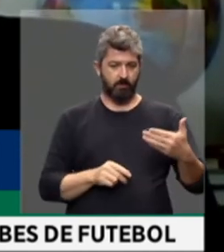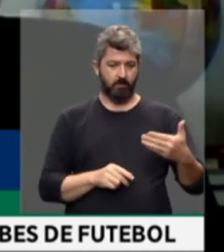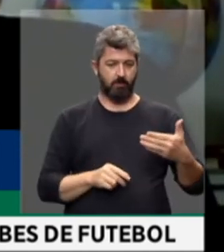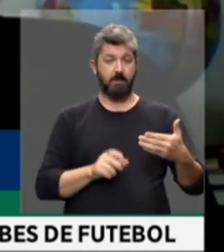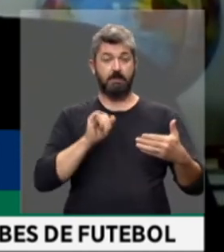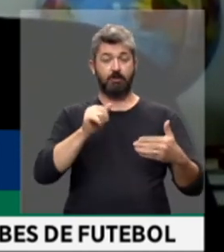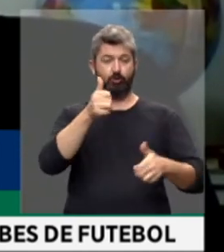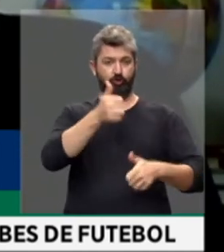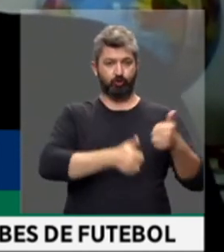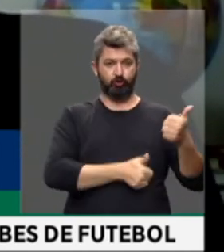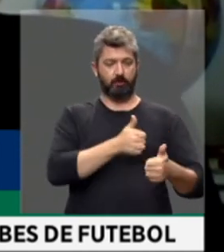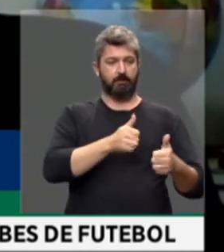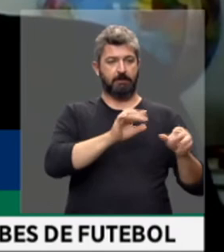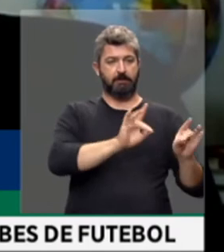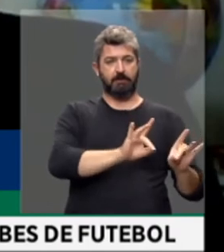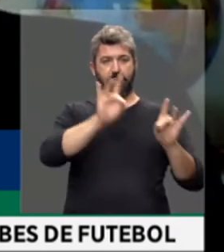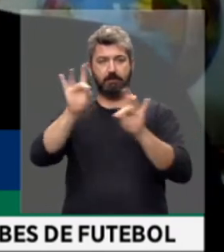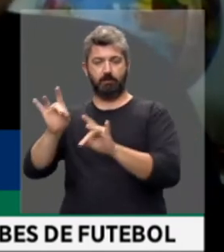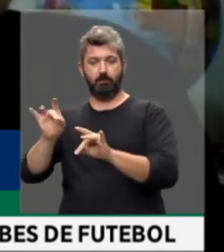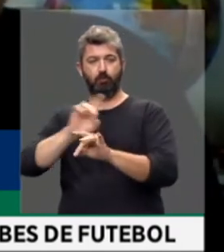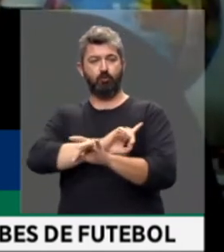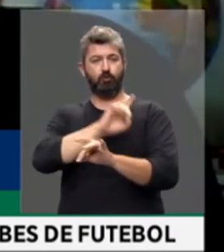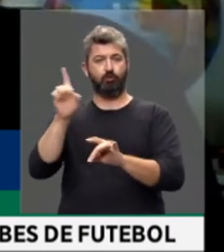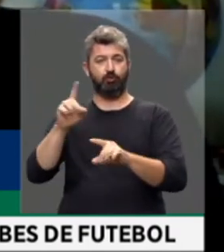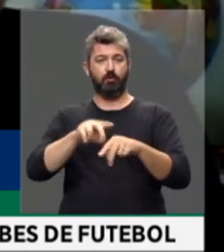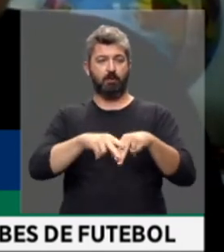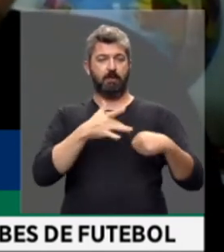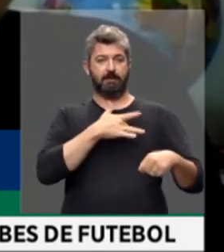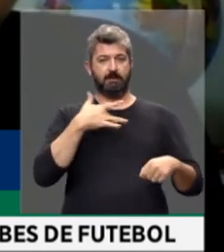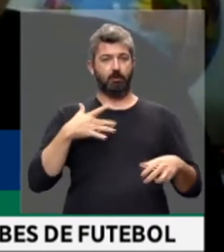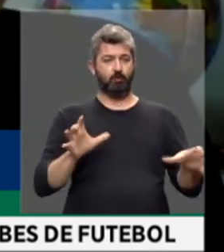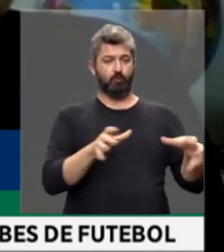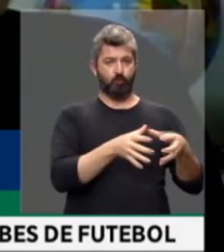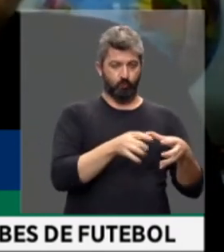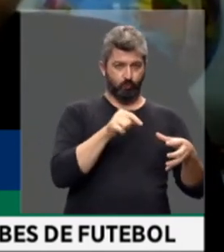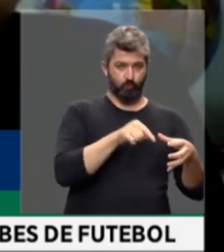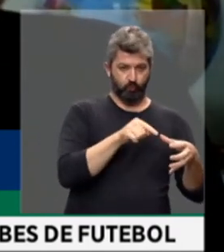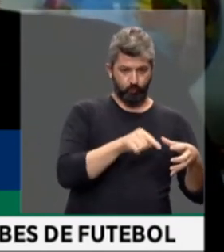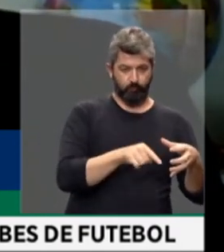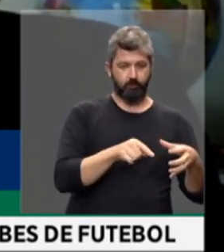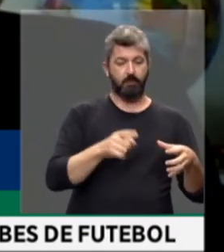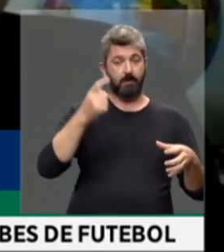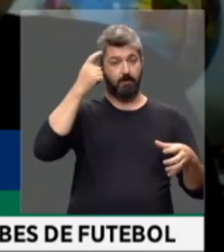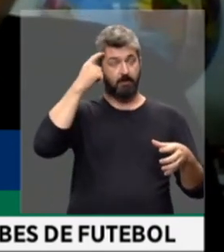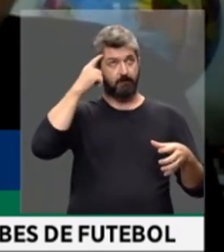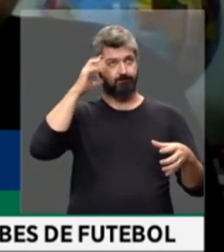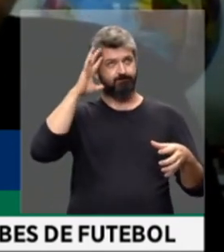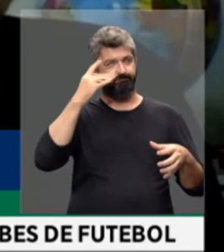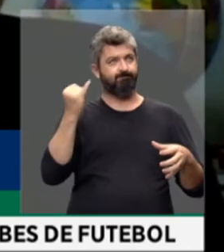REFLETIR SOBRE A IMPORTÂNCIA DO QUE O SENADO FEZ. O ADIAMENTO DE UMA PARTIDA POR MOTIVO DE SAÚDE COLETIVA,